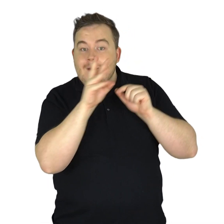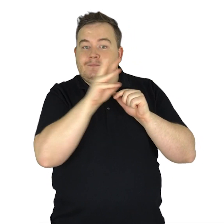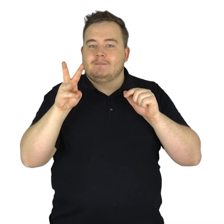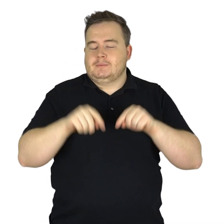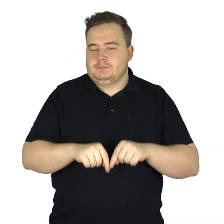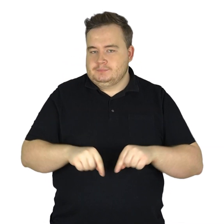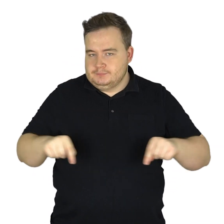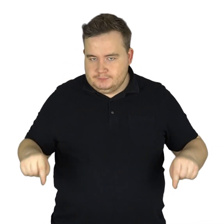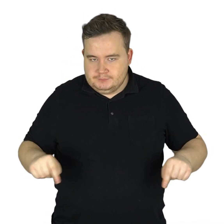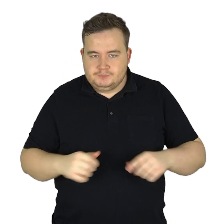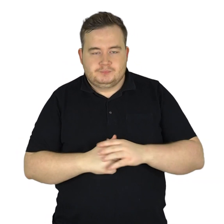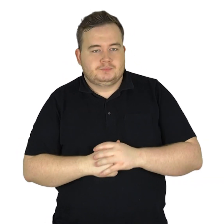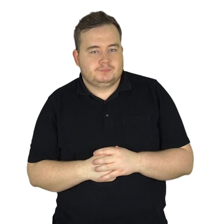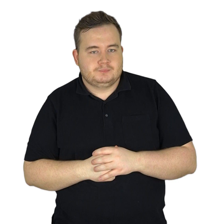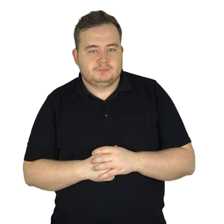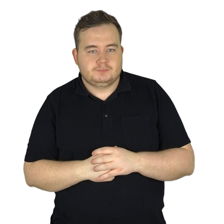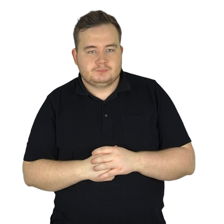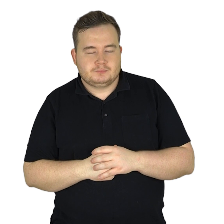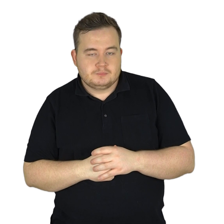https://www.wbp.olsztyn.pl/katalog/